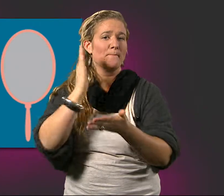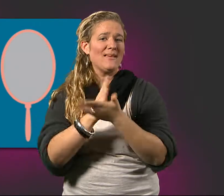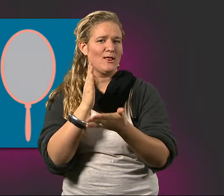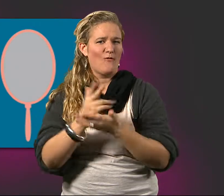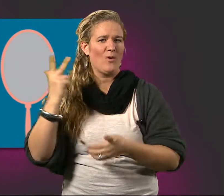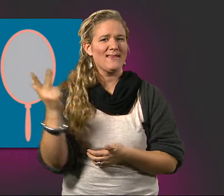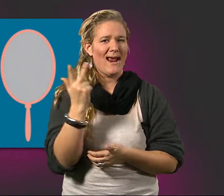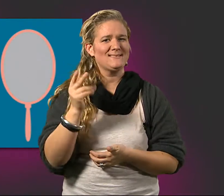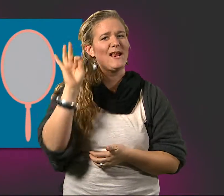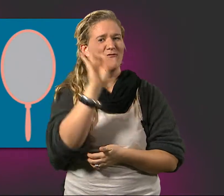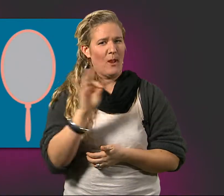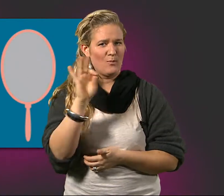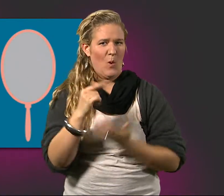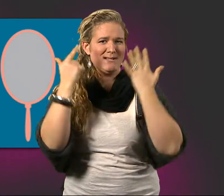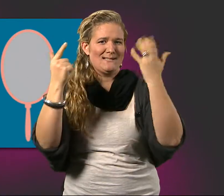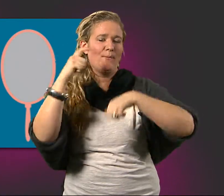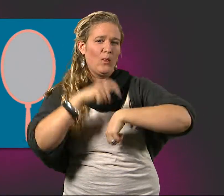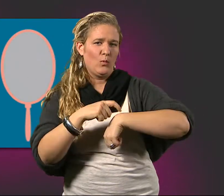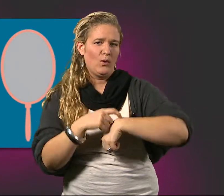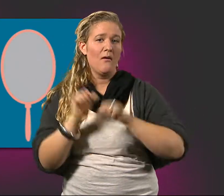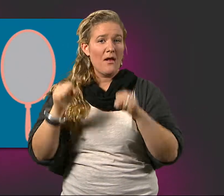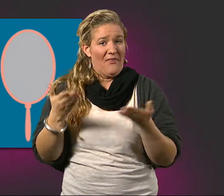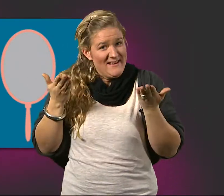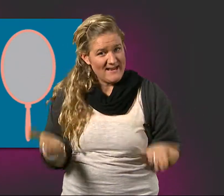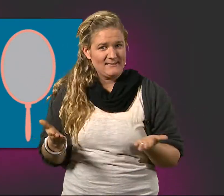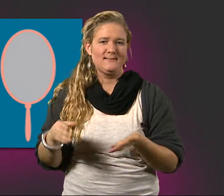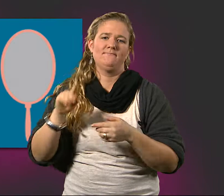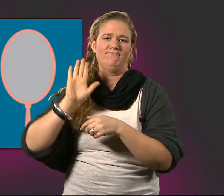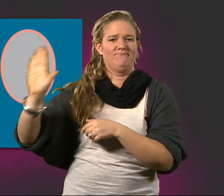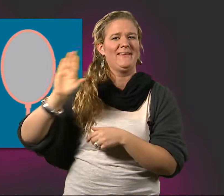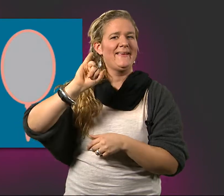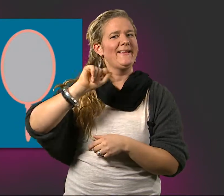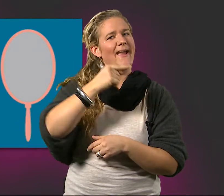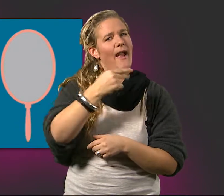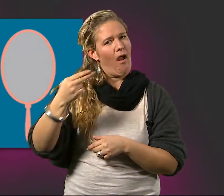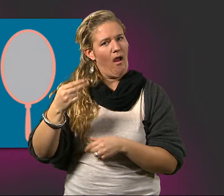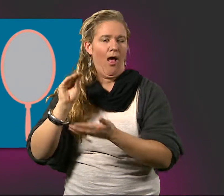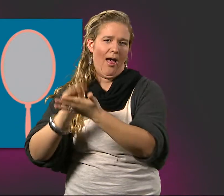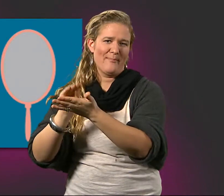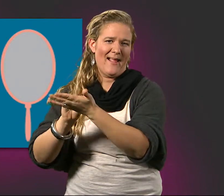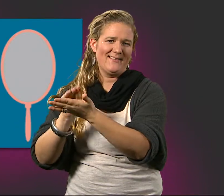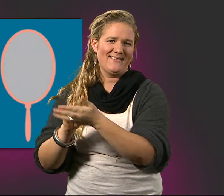und FM-Anlage findet am Mittwoch 13. Februar, 19 Uhr statt. Anmeldung ab jetzt bei der IGGH.